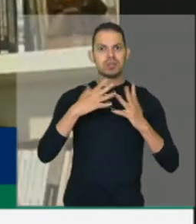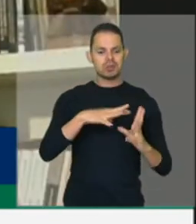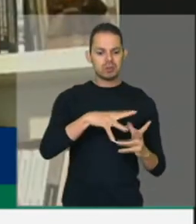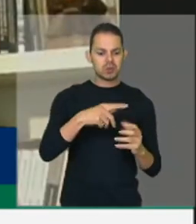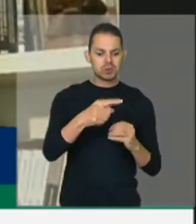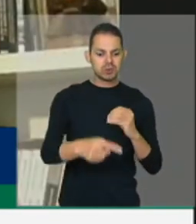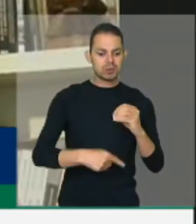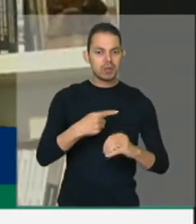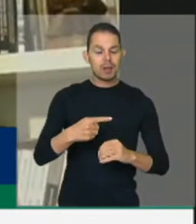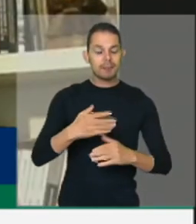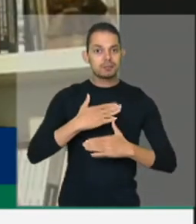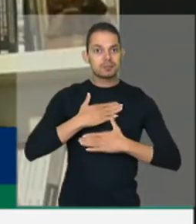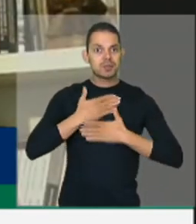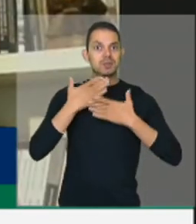QUE ASSUSTA O MUNDO ATERRORIZA O MUNDO MAS BOLSONARO